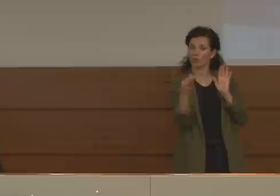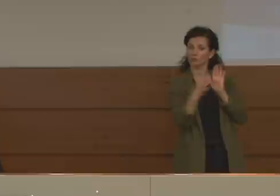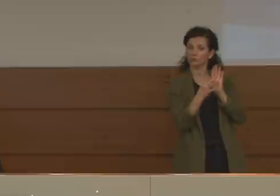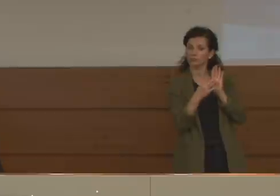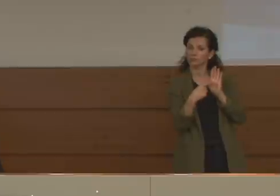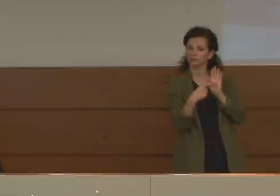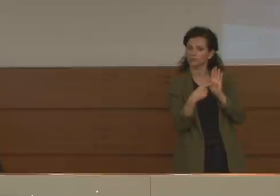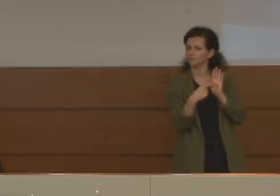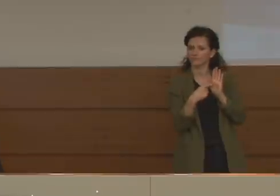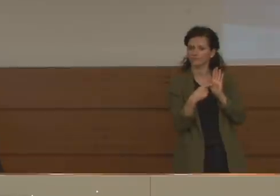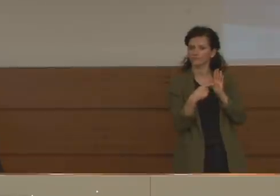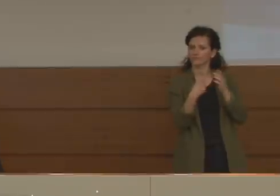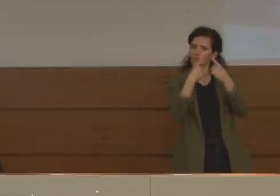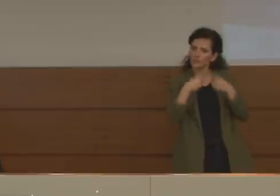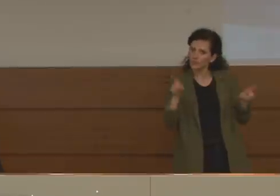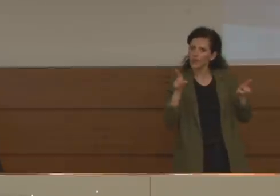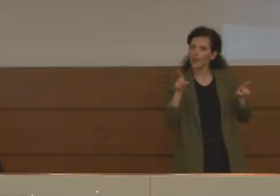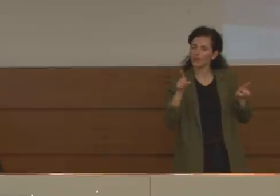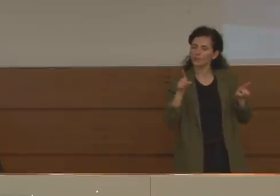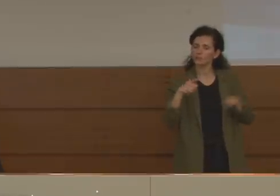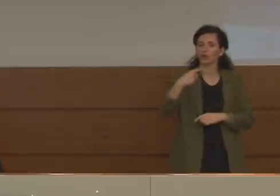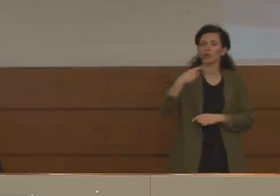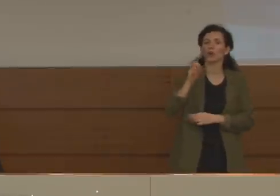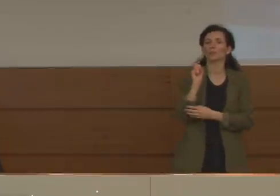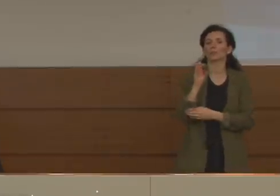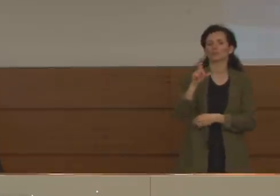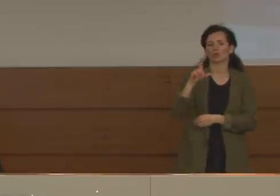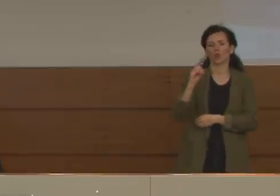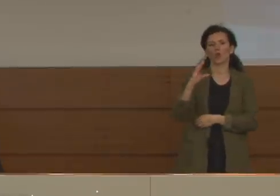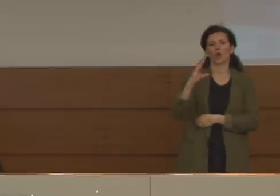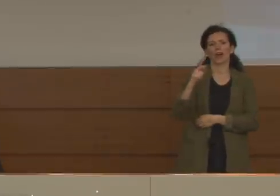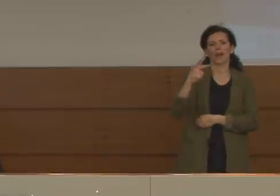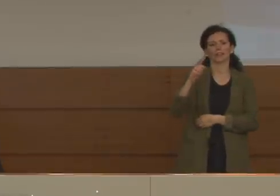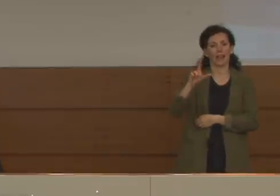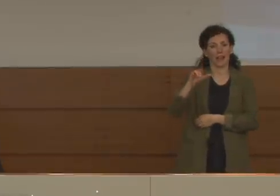ieri il Professore Locatelli, che soltanto nella provincia appunto di